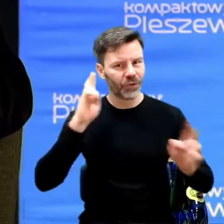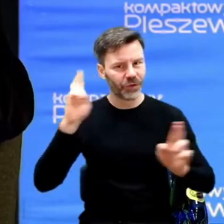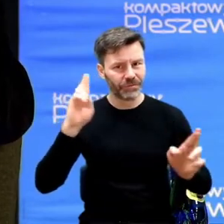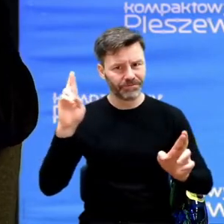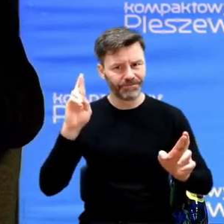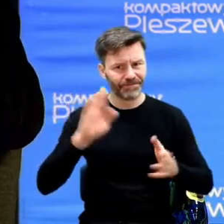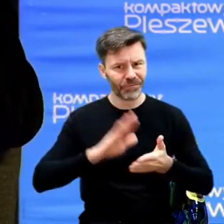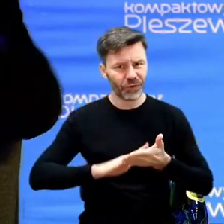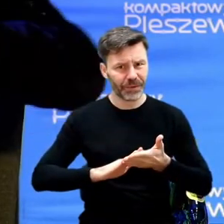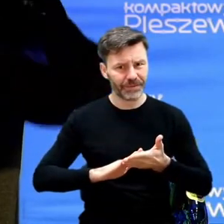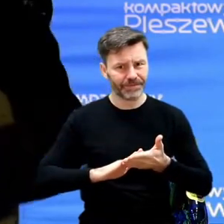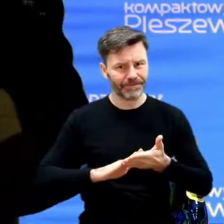Z przytupem.